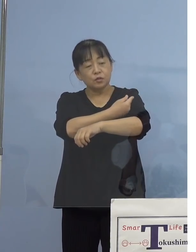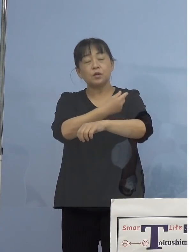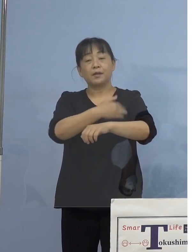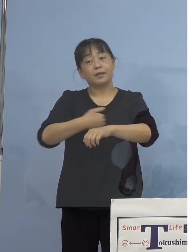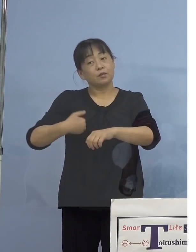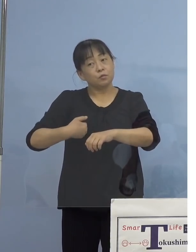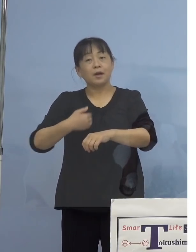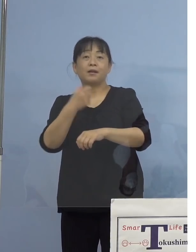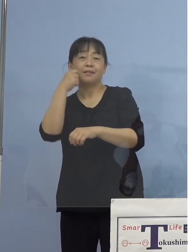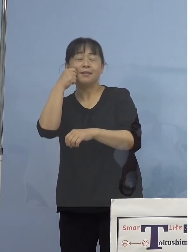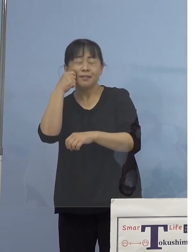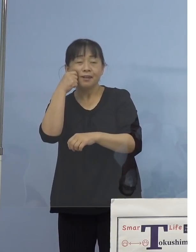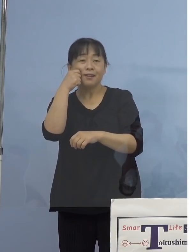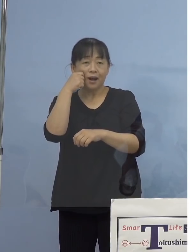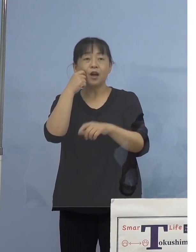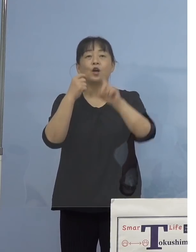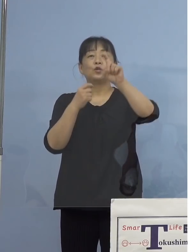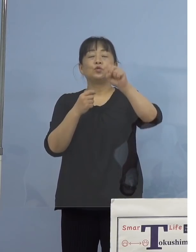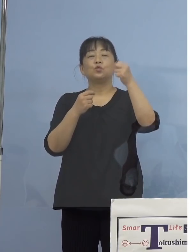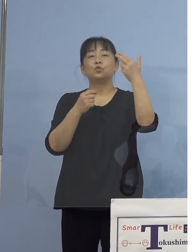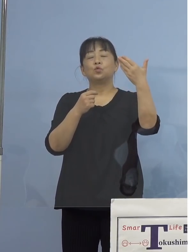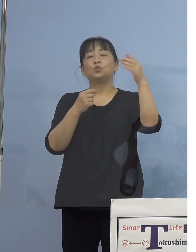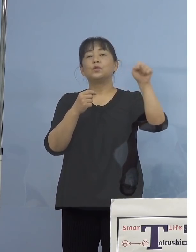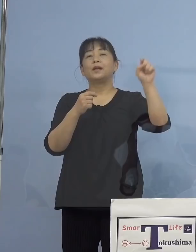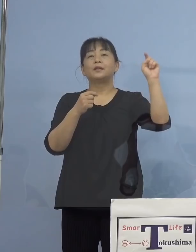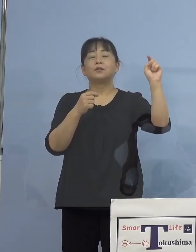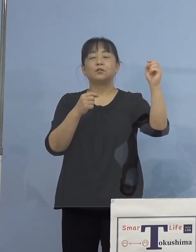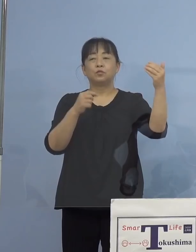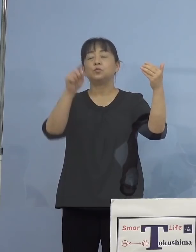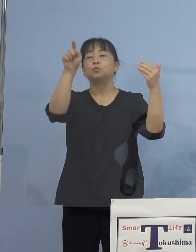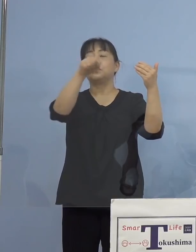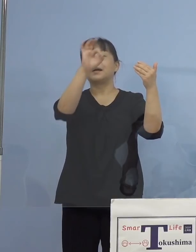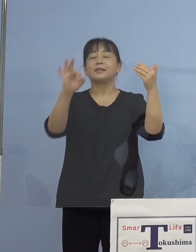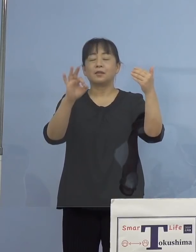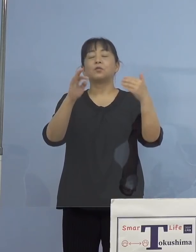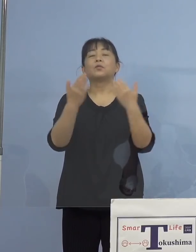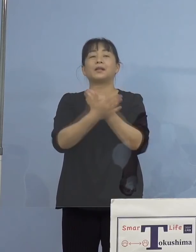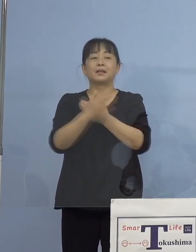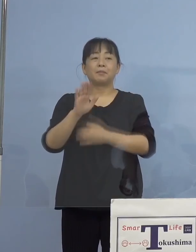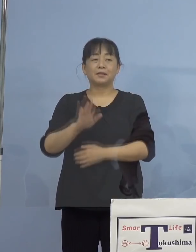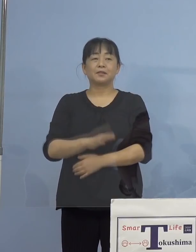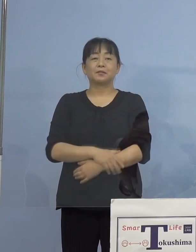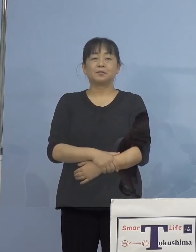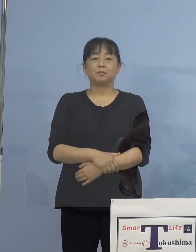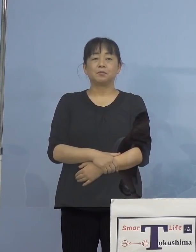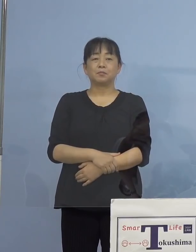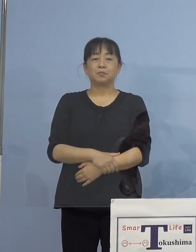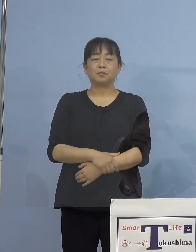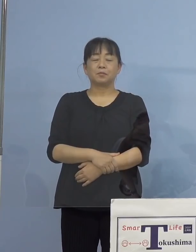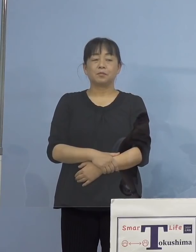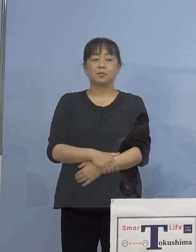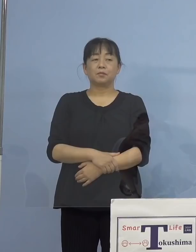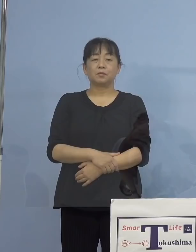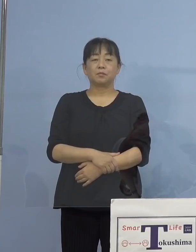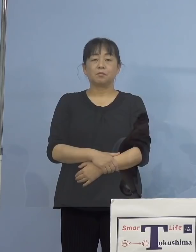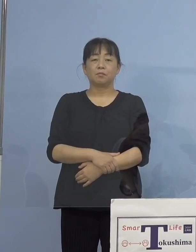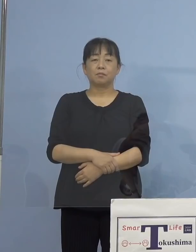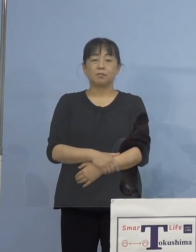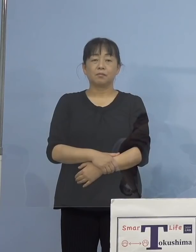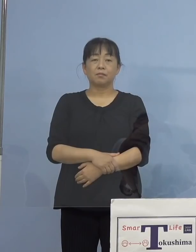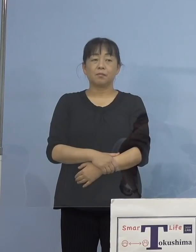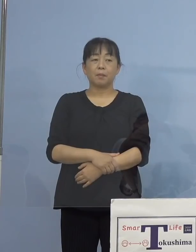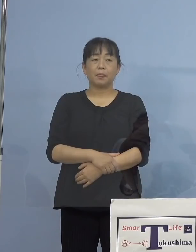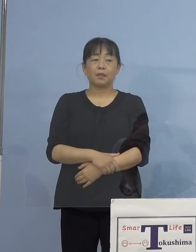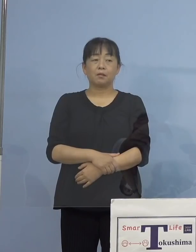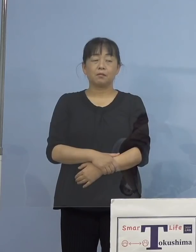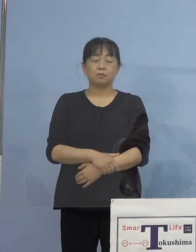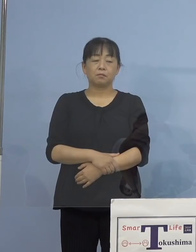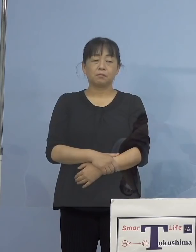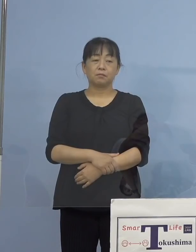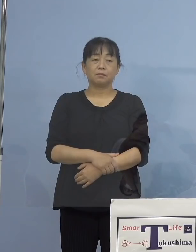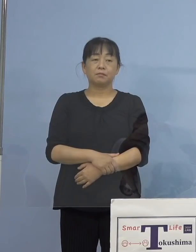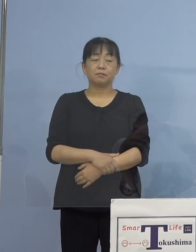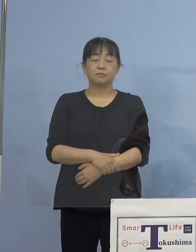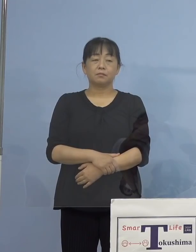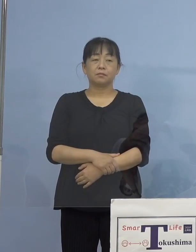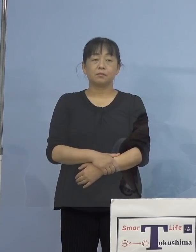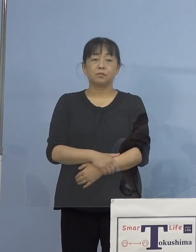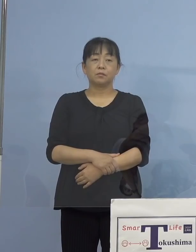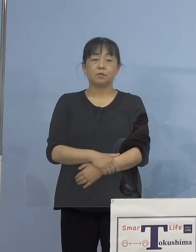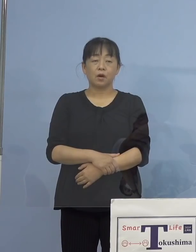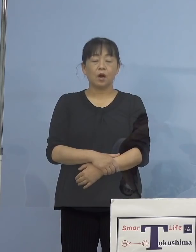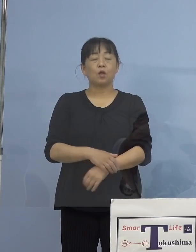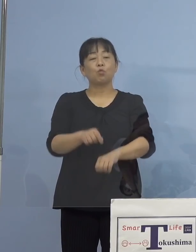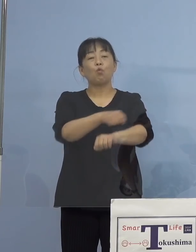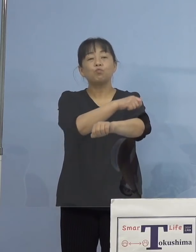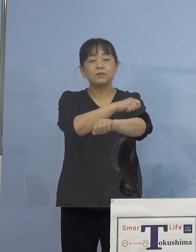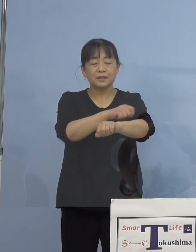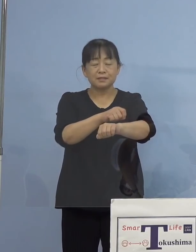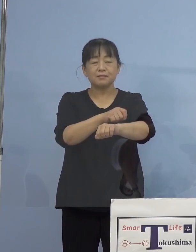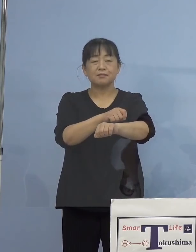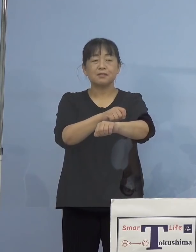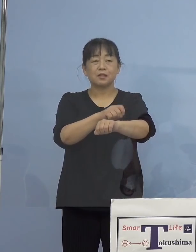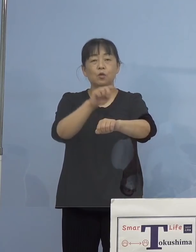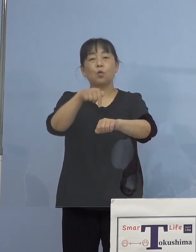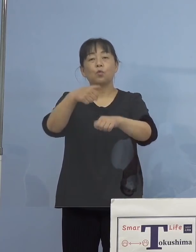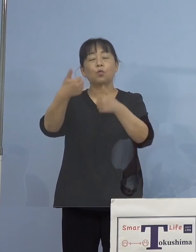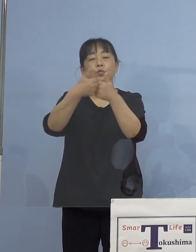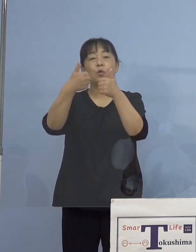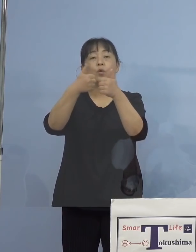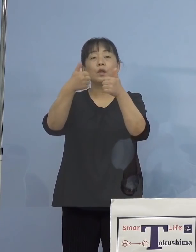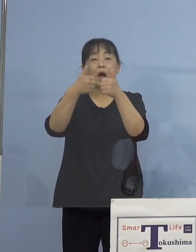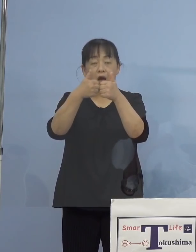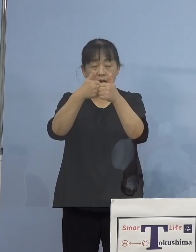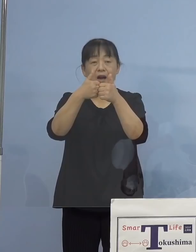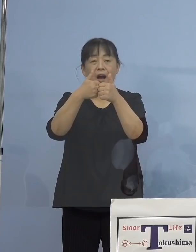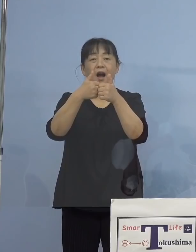12.9パーセントとなっております では特にこの相談が多い副反応